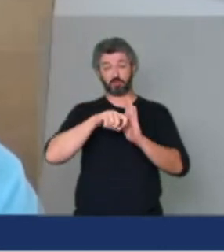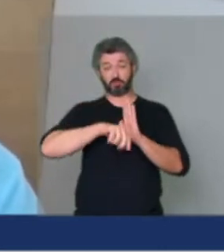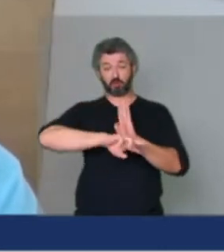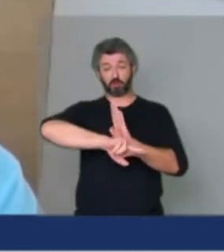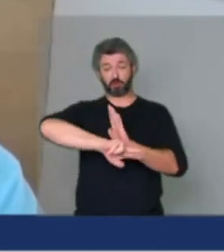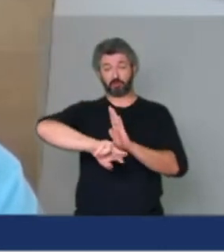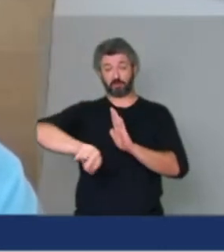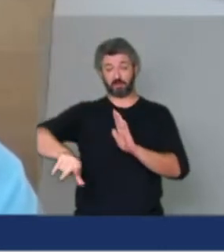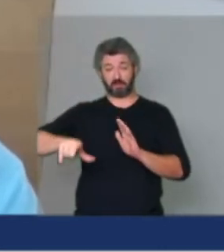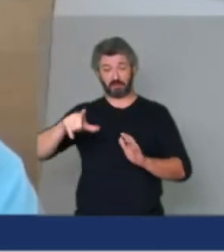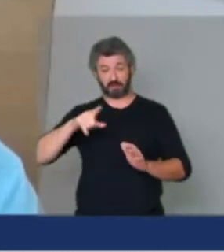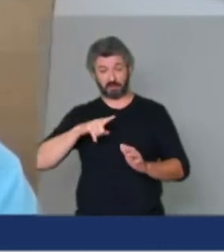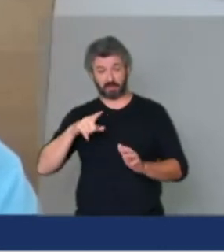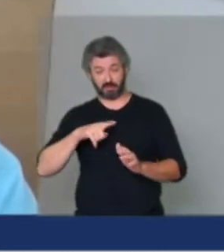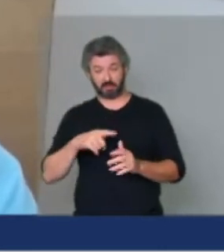QUE ONERA AS EMPRESAS ATÉ PARA RECOLHER MAS QUE ONERA